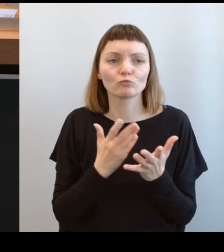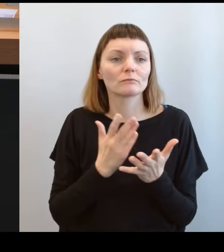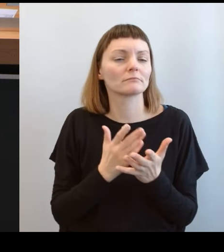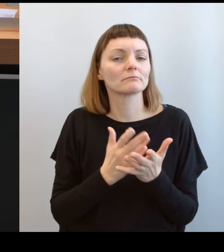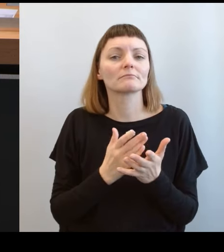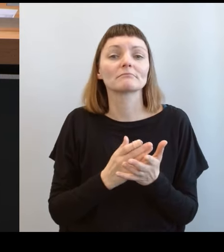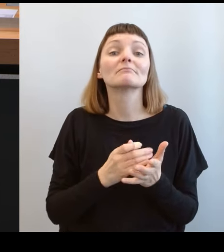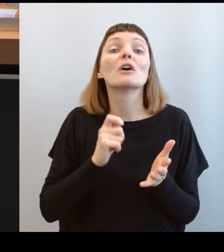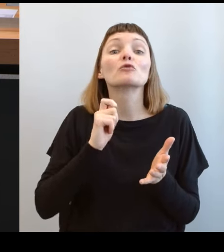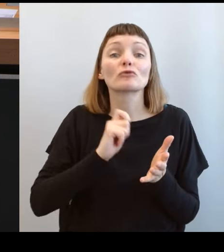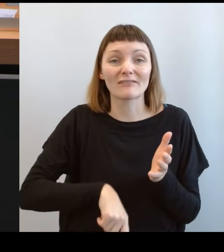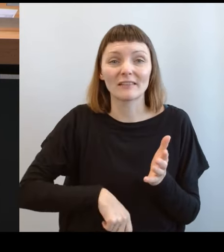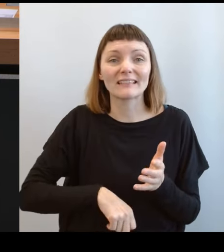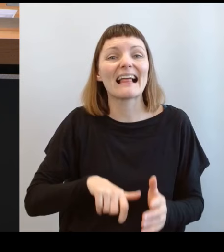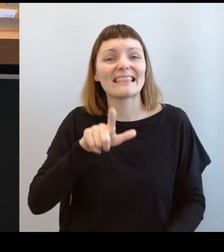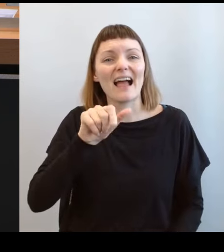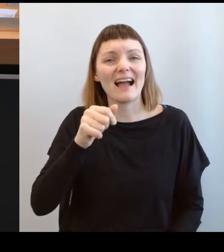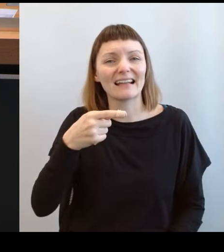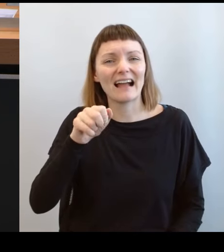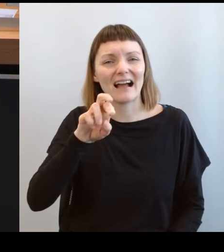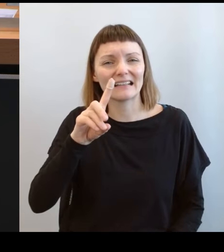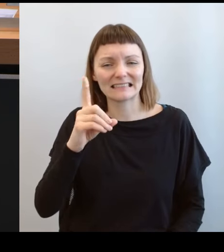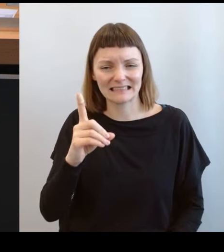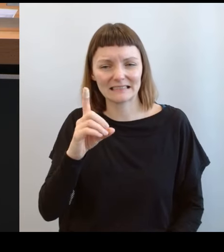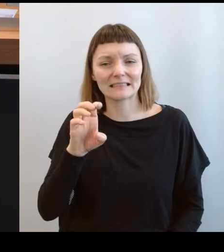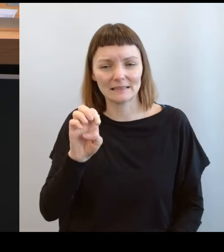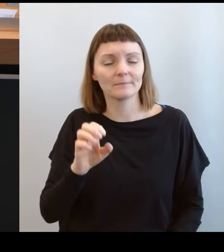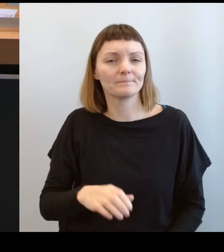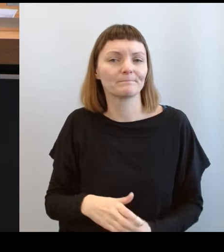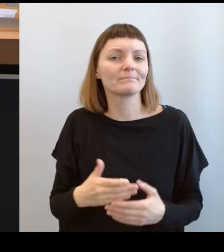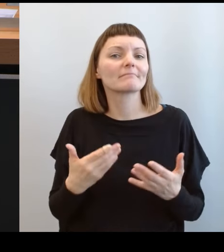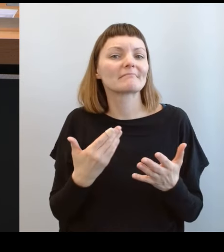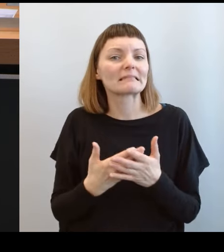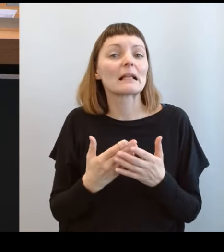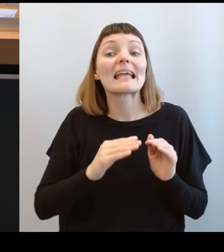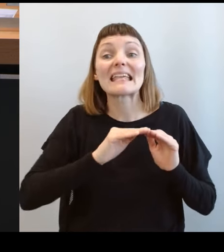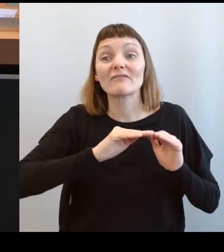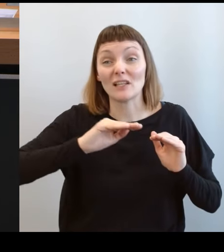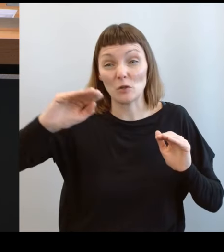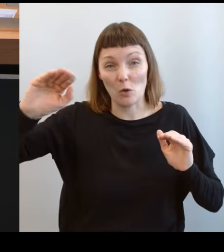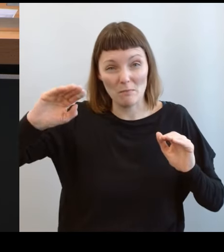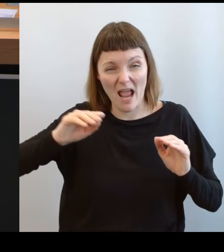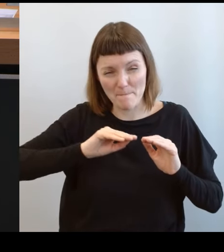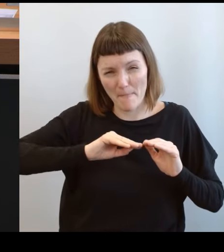die Inflation in die Höhe zu treiben und um die Staaten der EU zu entschulden. Das ist kein Versehen und kein